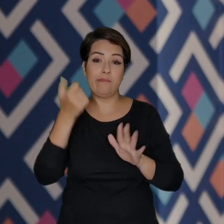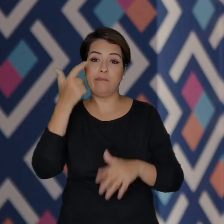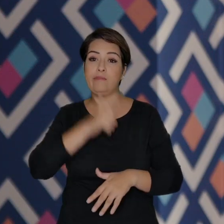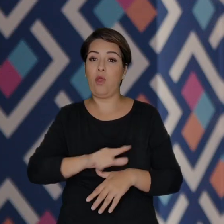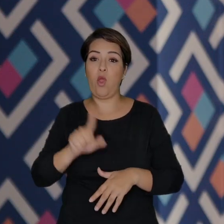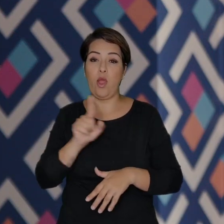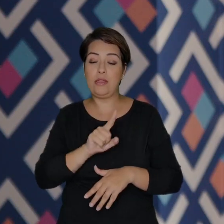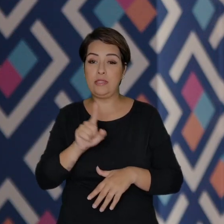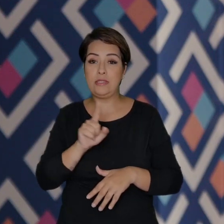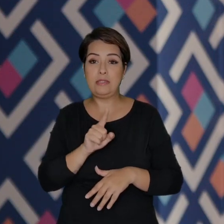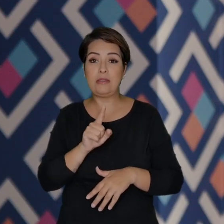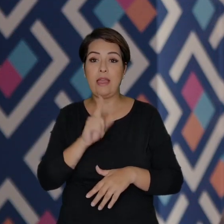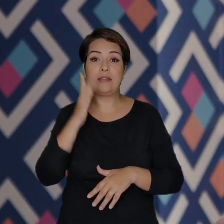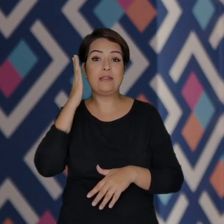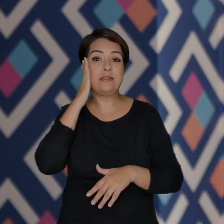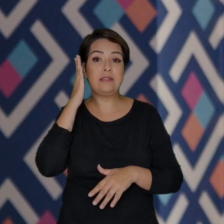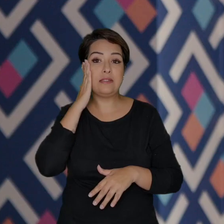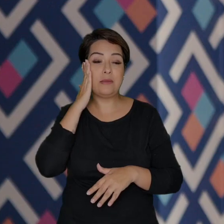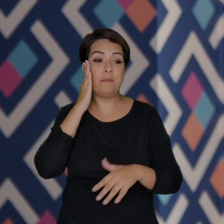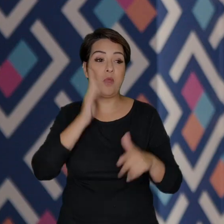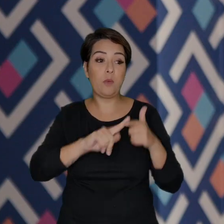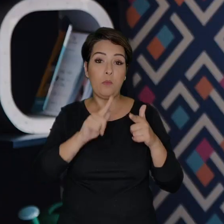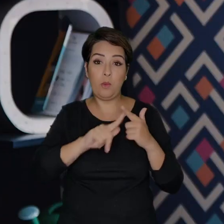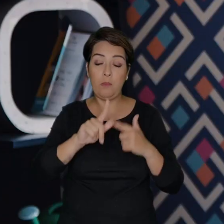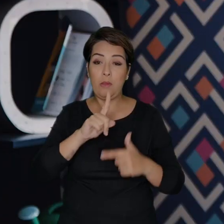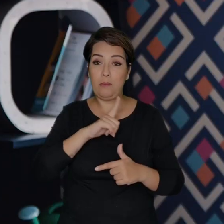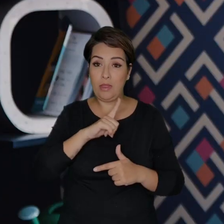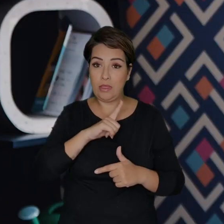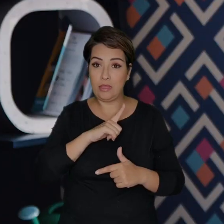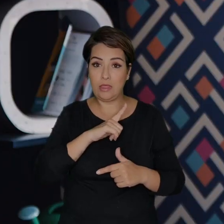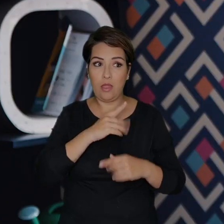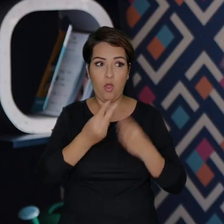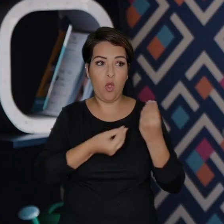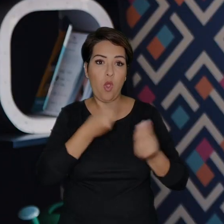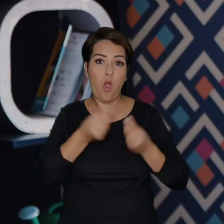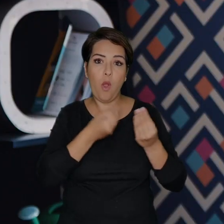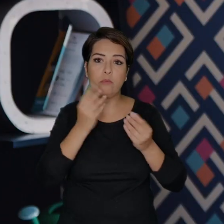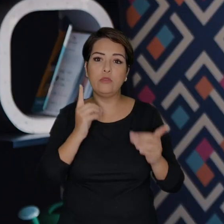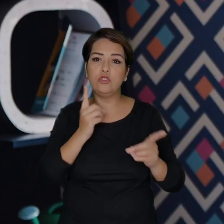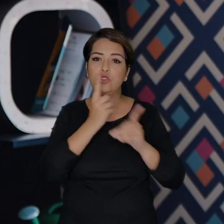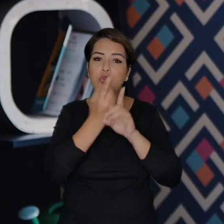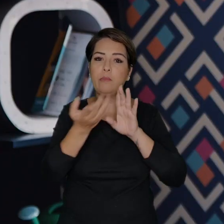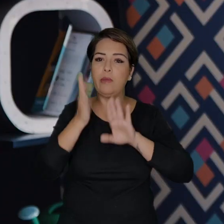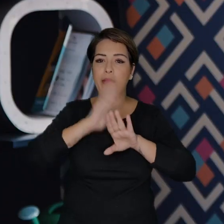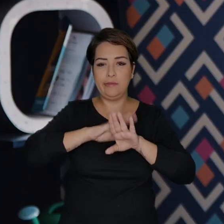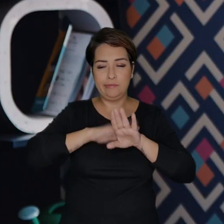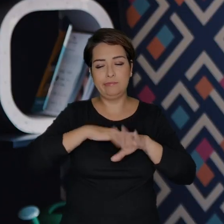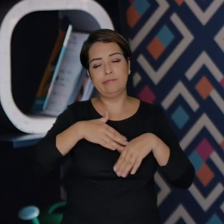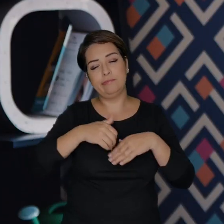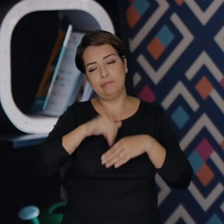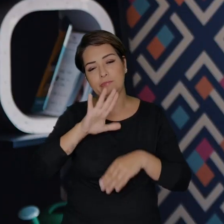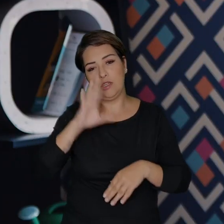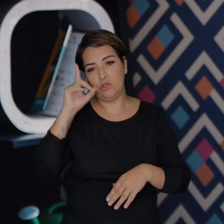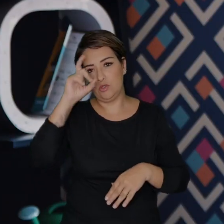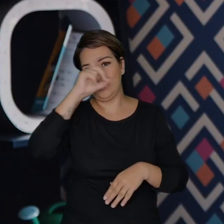Mas se você não consegue saber que esse problema existe, você não tem como descobrir por trás.